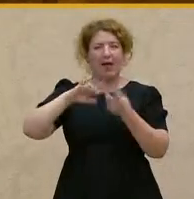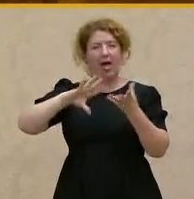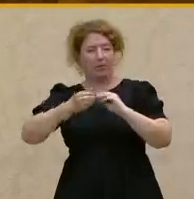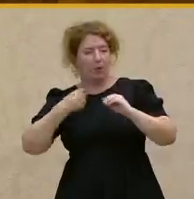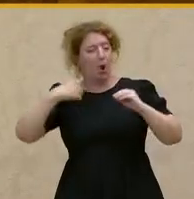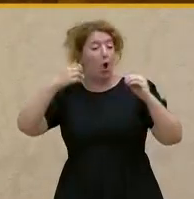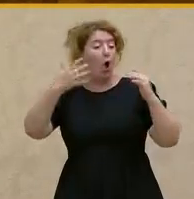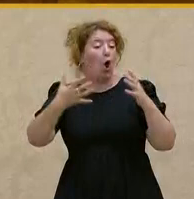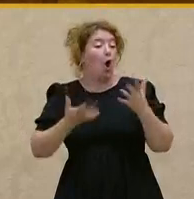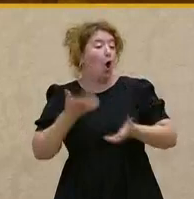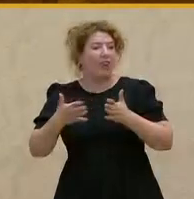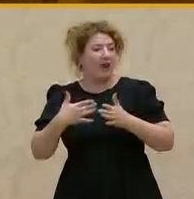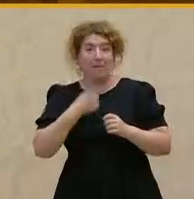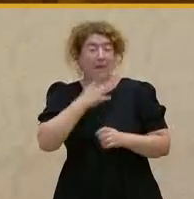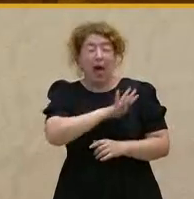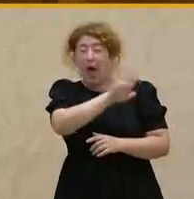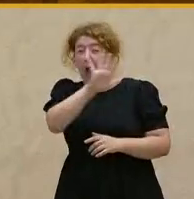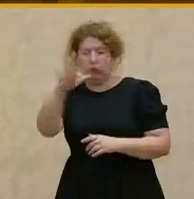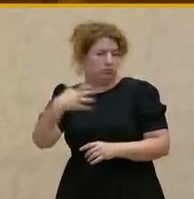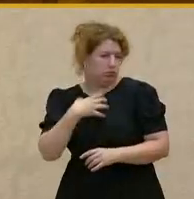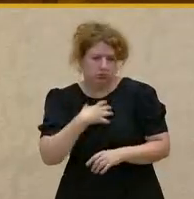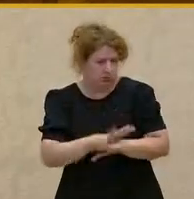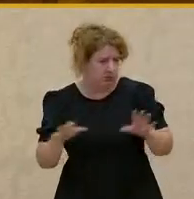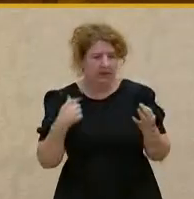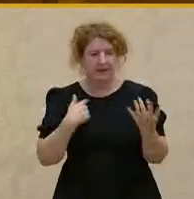por ejemplo, no lo puedo tener todo blanco. A mí el contraste, blanco-negro,